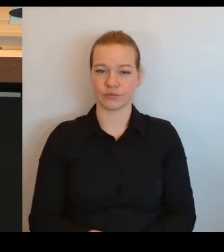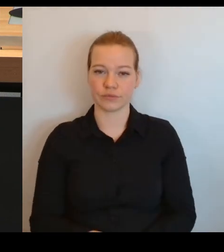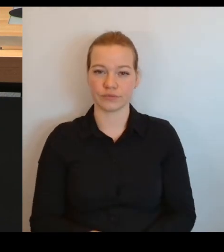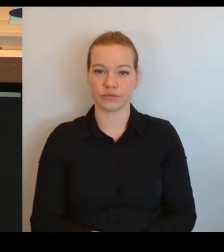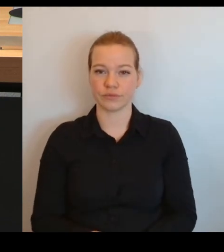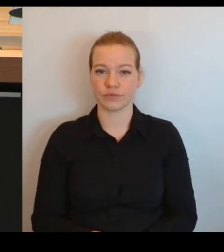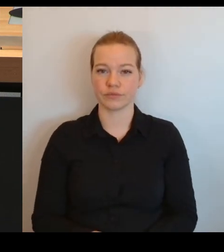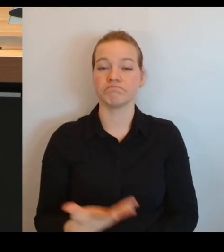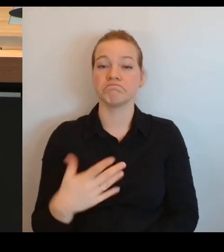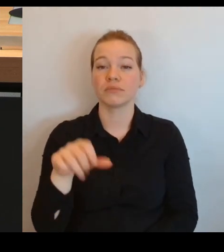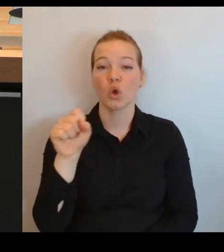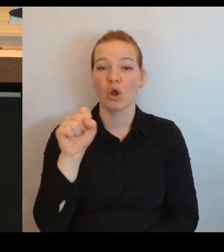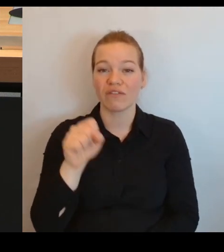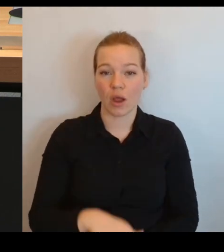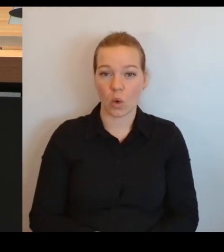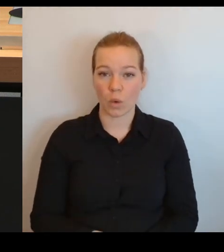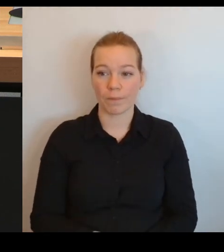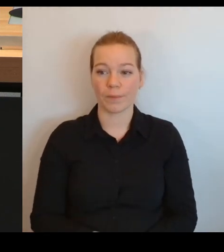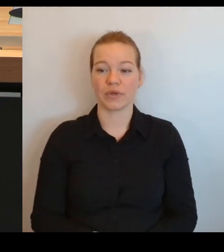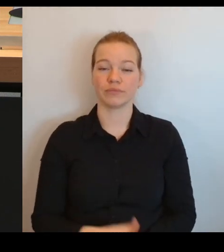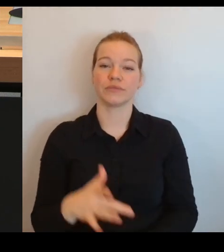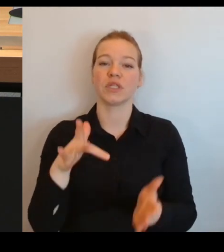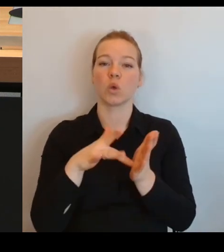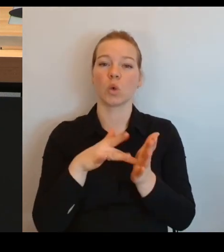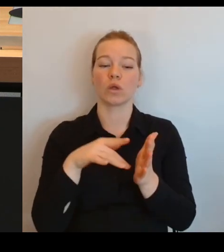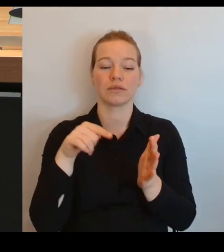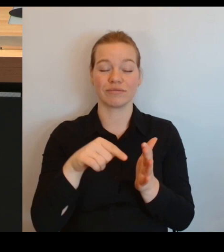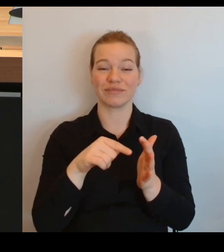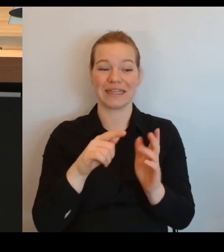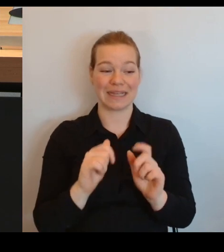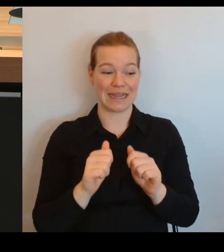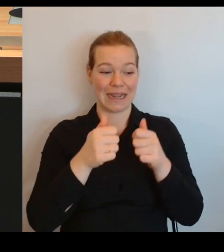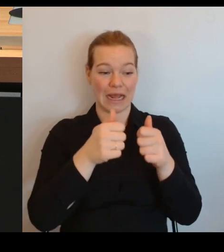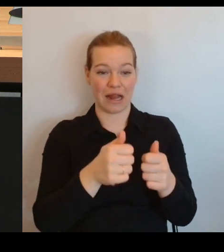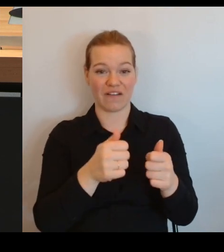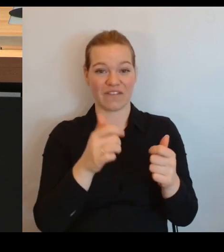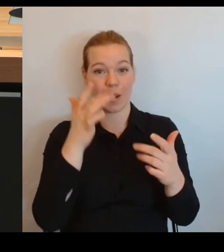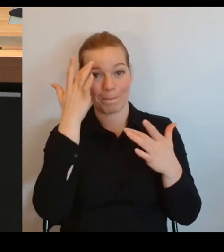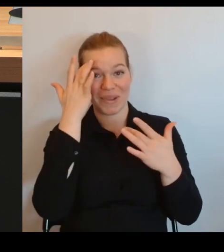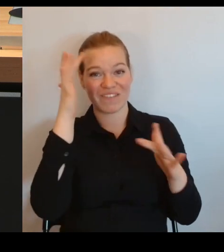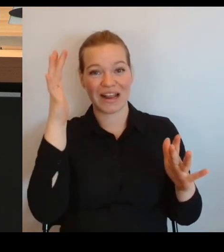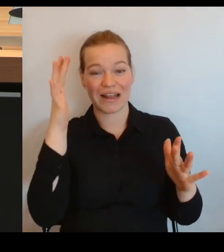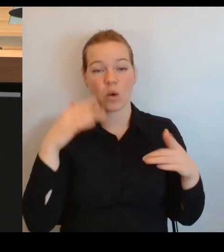Hilfen zur Pflege ein leider sehr langwieriger Prozess ist und andererseits auch dass Pflegedienste und